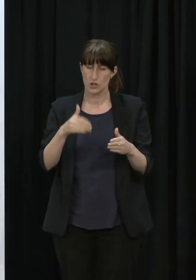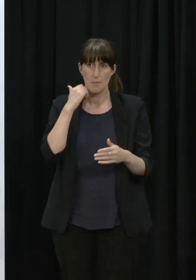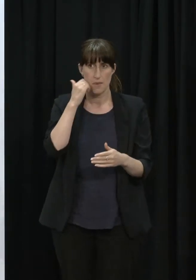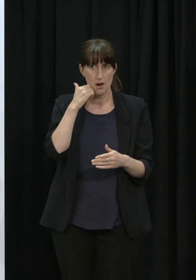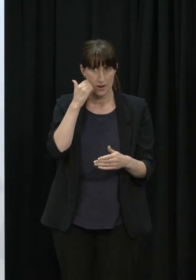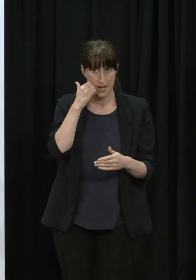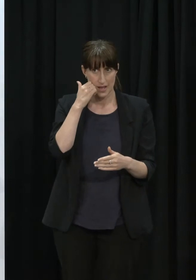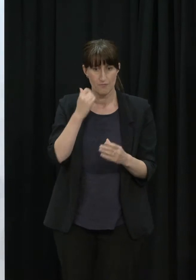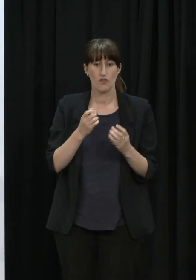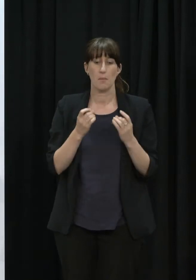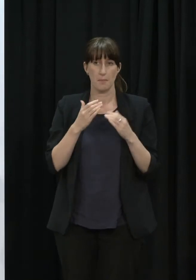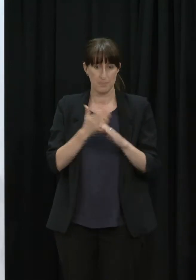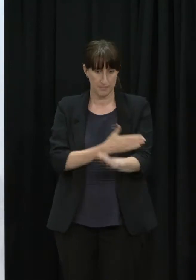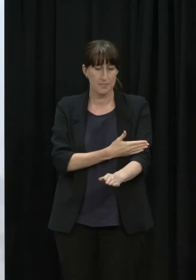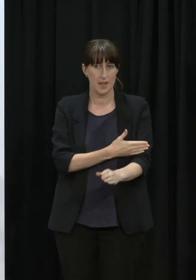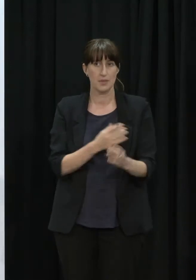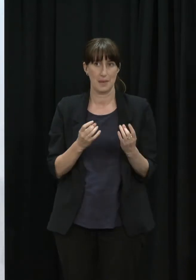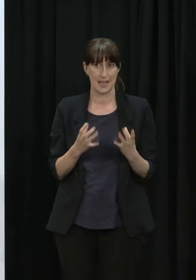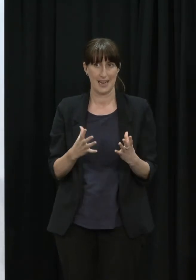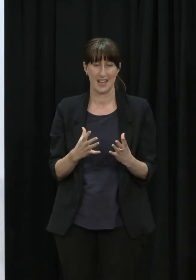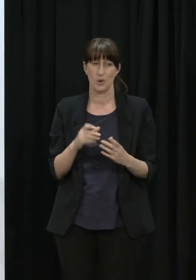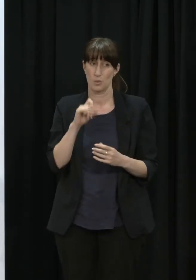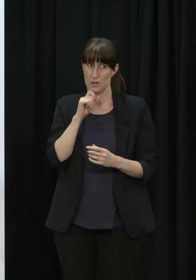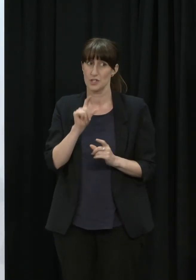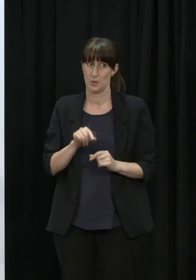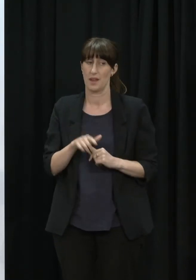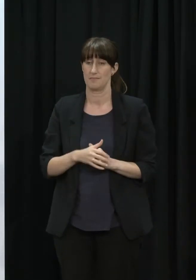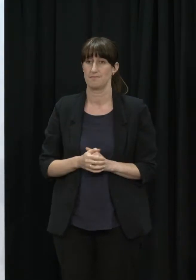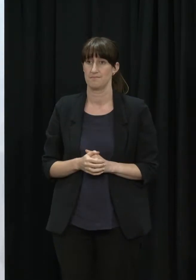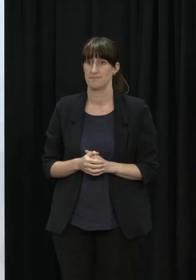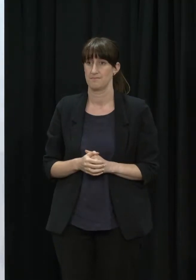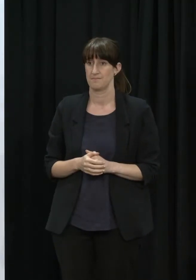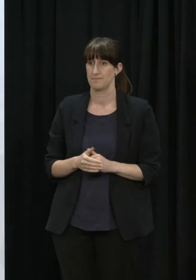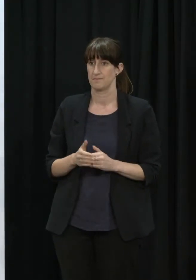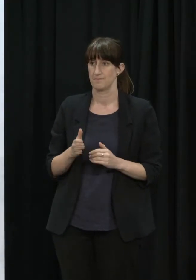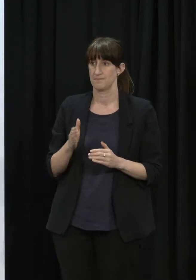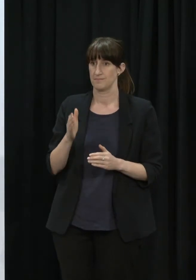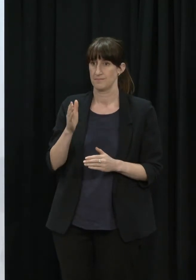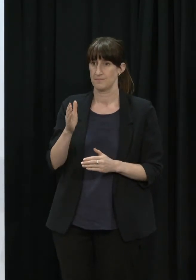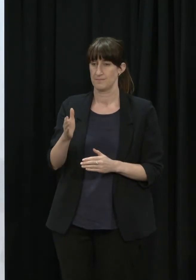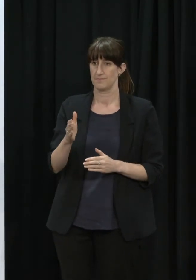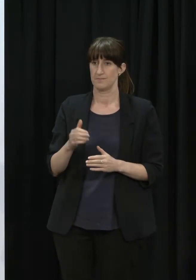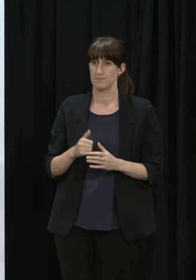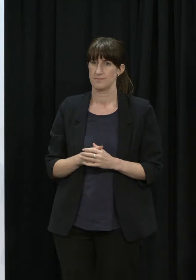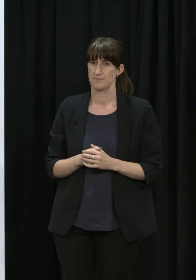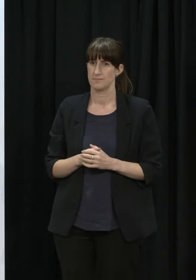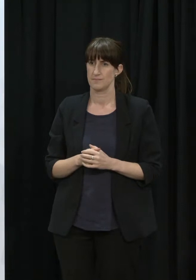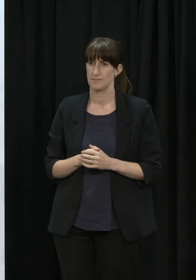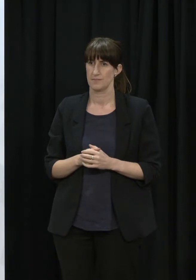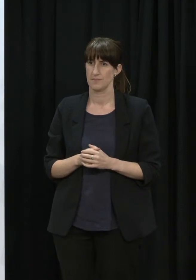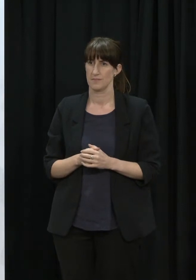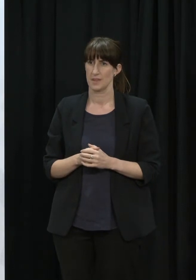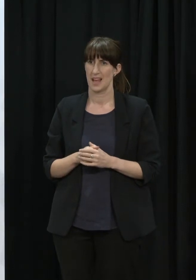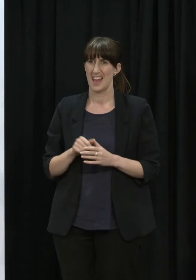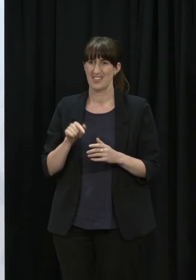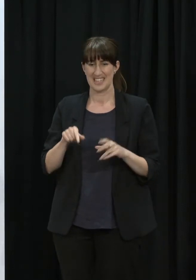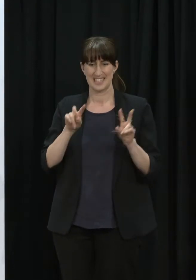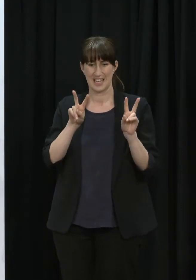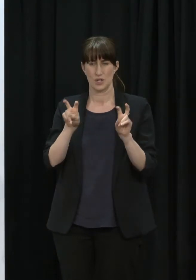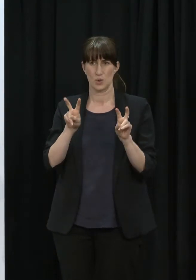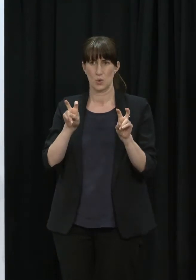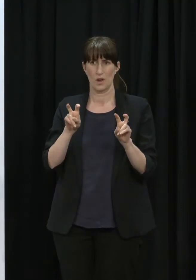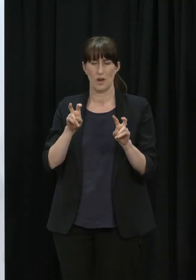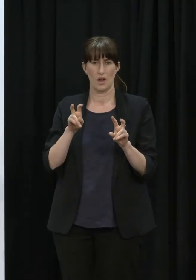rereke, ki te aro ki aua rauemi